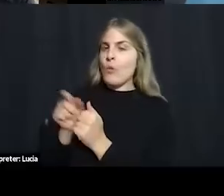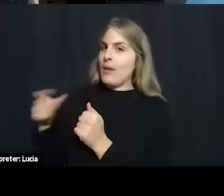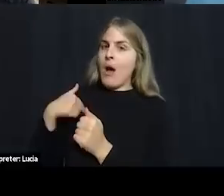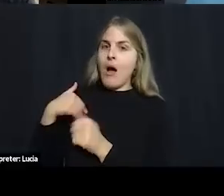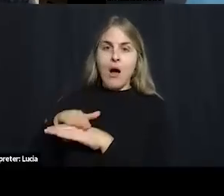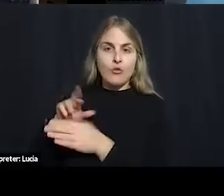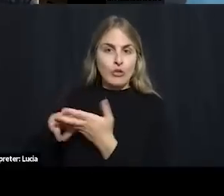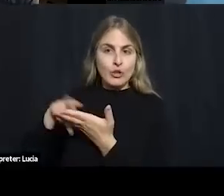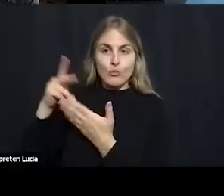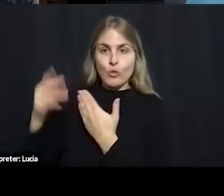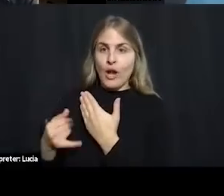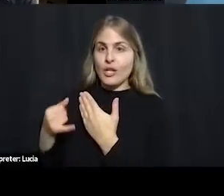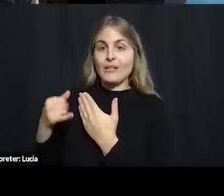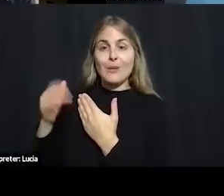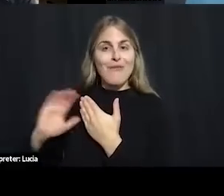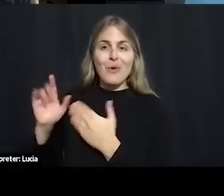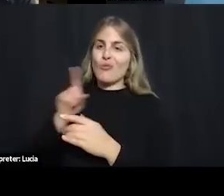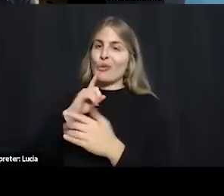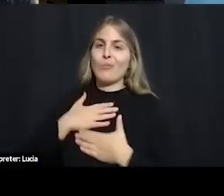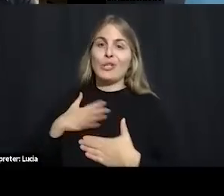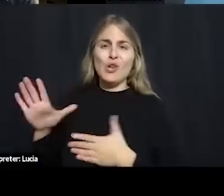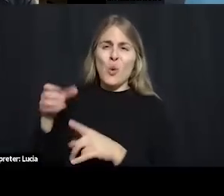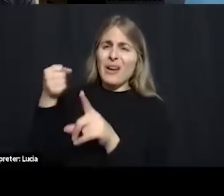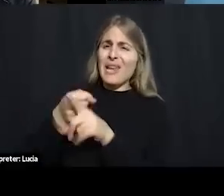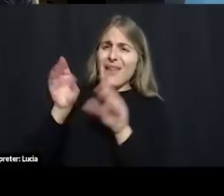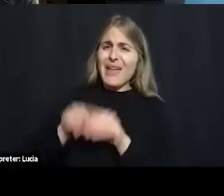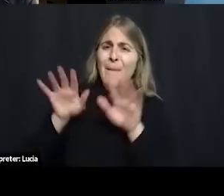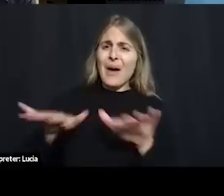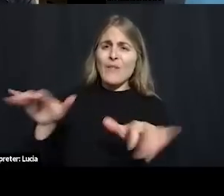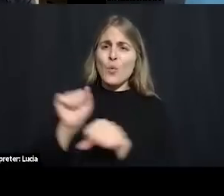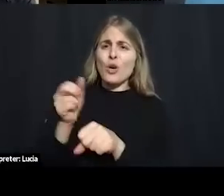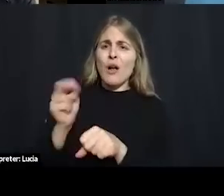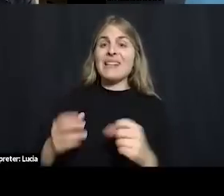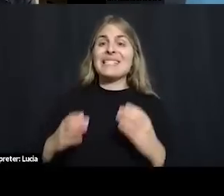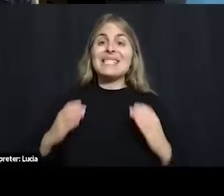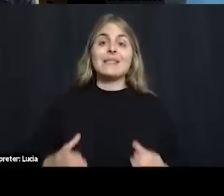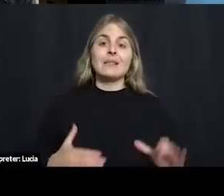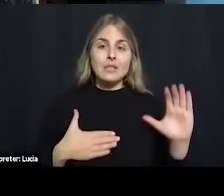y realmente aprecio su impactante trabajo sobre ciudadanía, que va a presentar hoy.